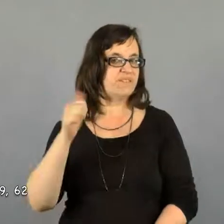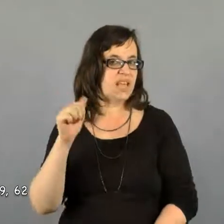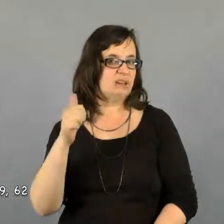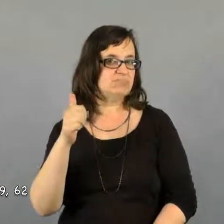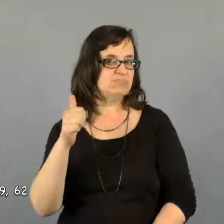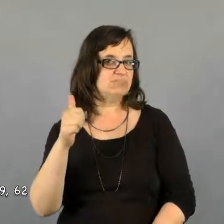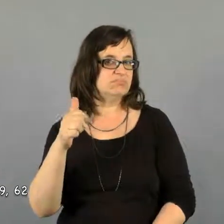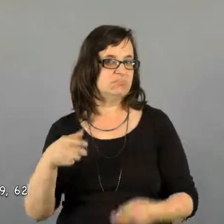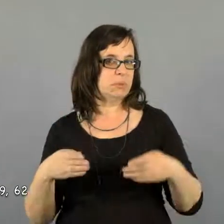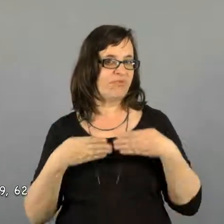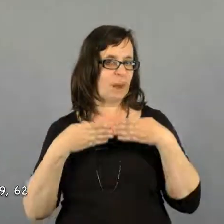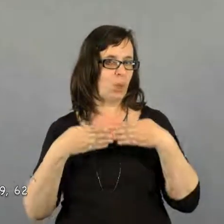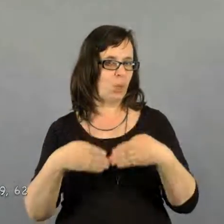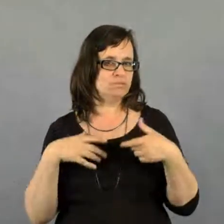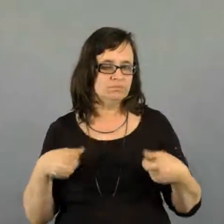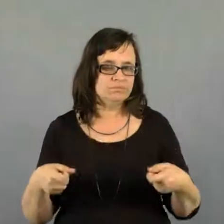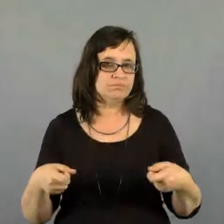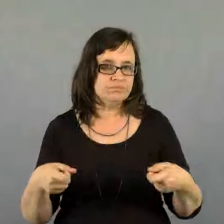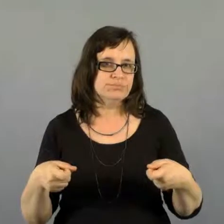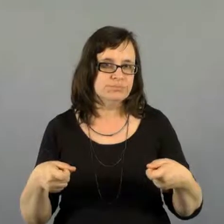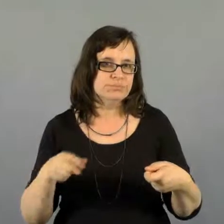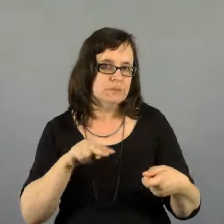Wer an einem historischen Pflug arbeitet